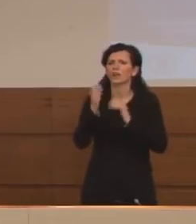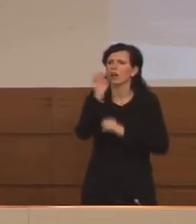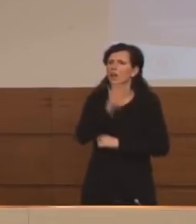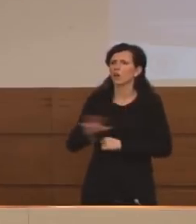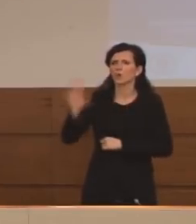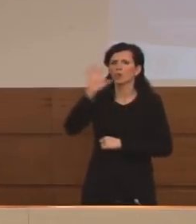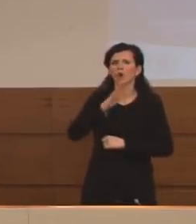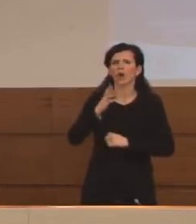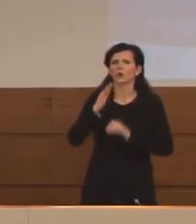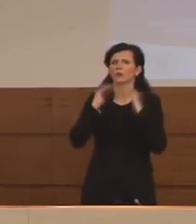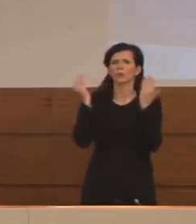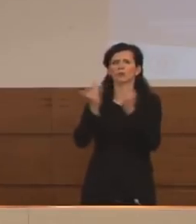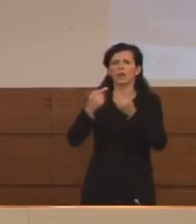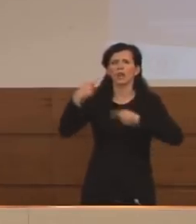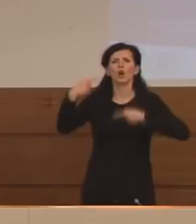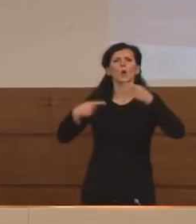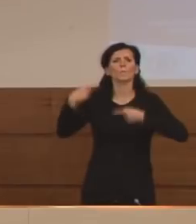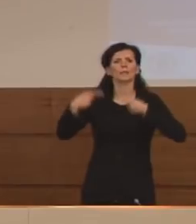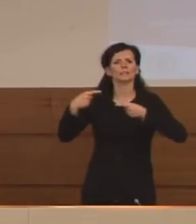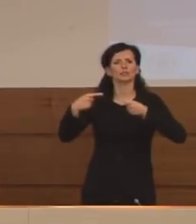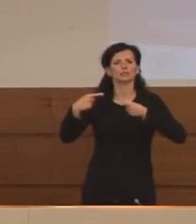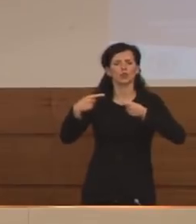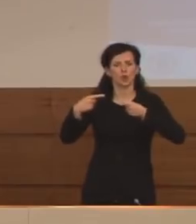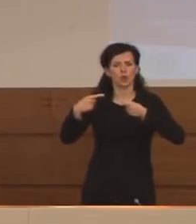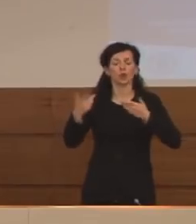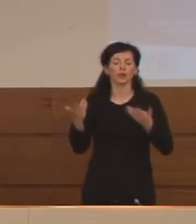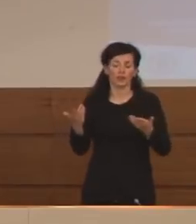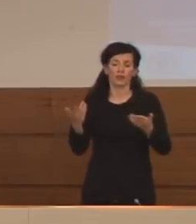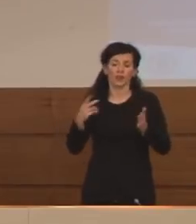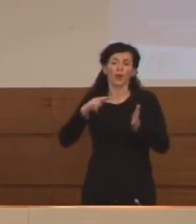quindi evidentemente il problema sicuramente c'era.